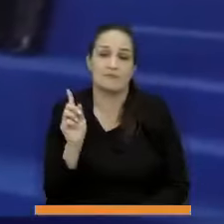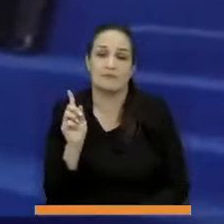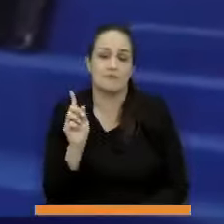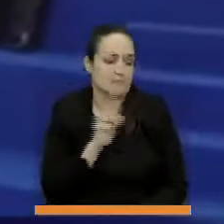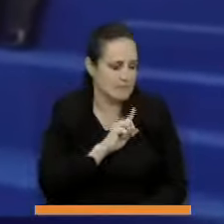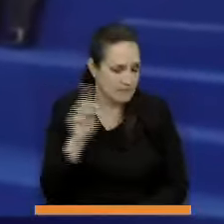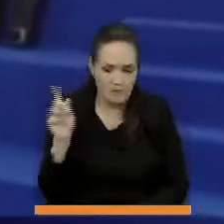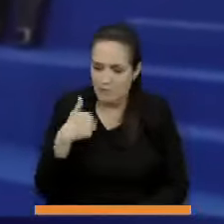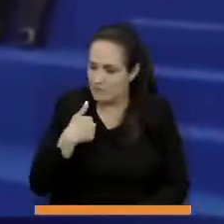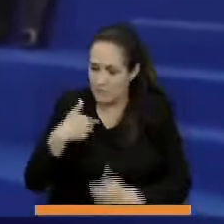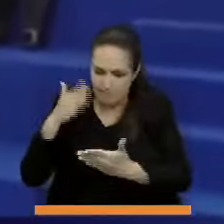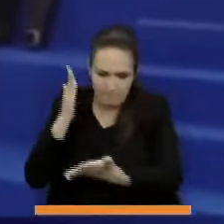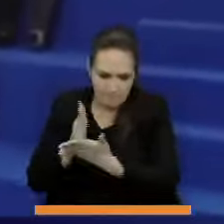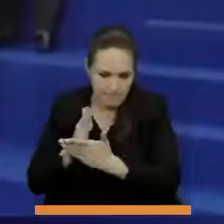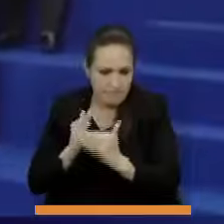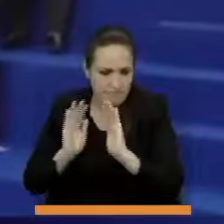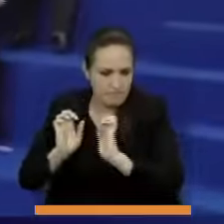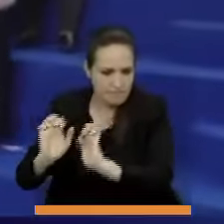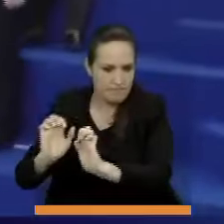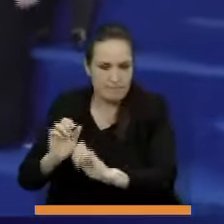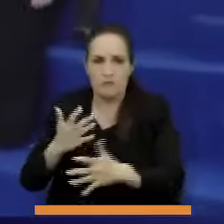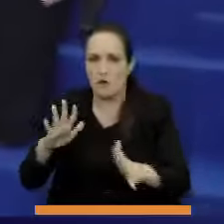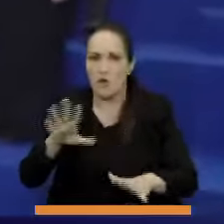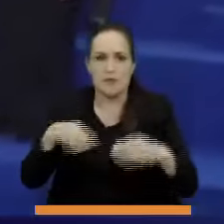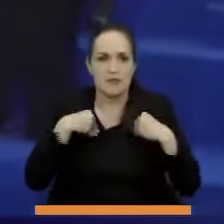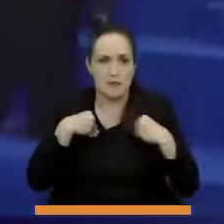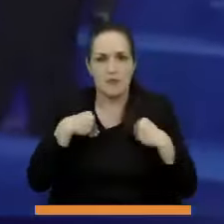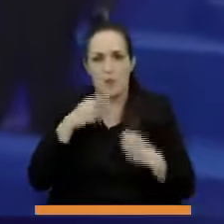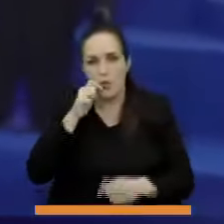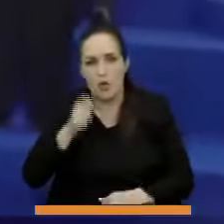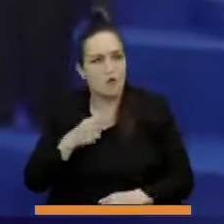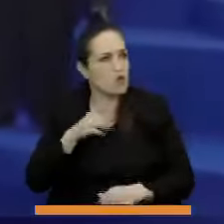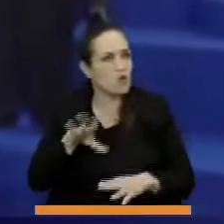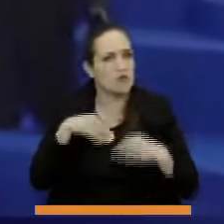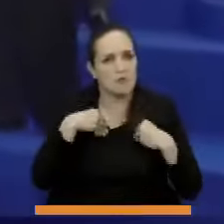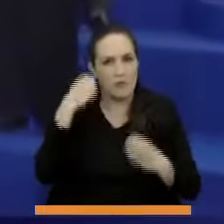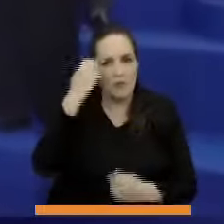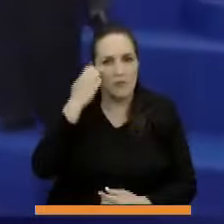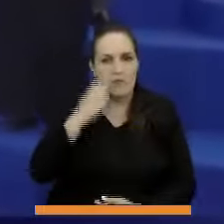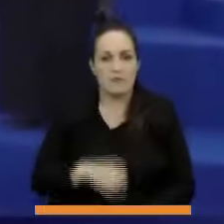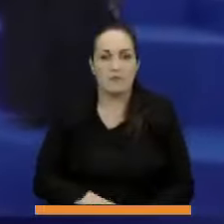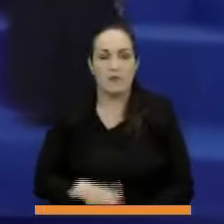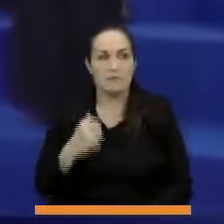DESDE EUROPA, ALGUNOS LíDERES ABOGABAN POR QUE UCRANIA HICIERA CONCESIONES A PUTIN, ES INACEPTABLE